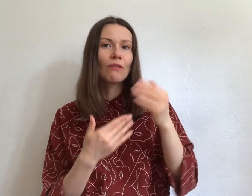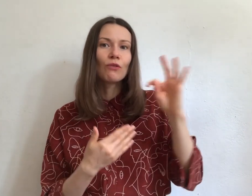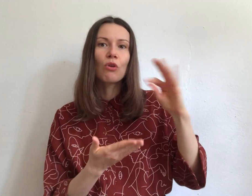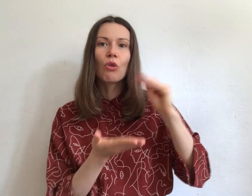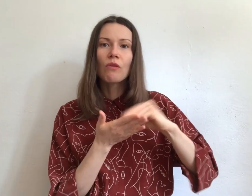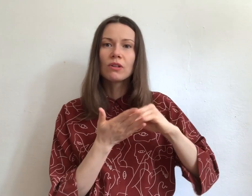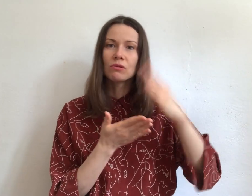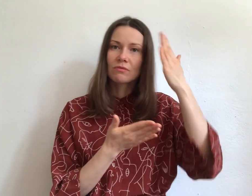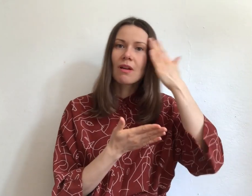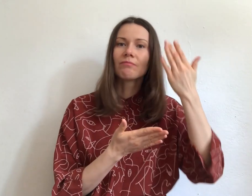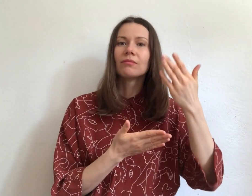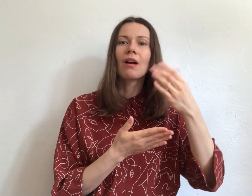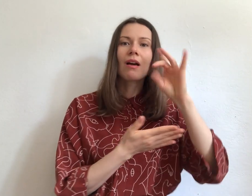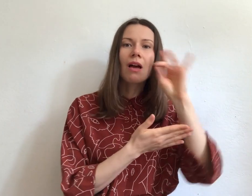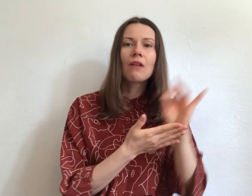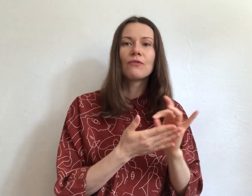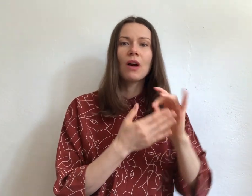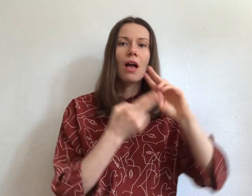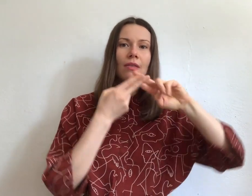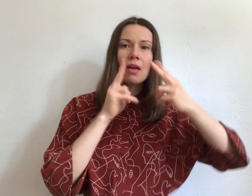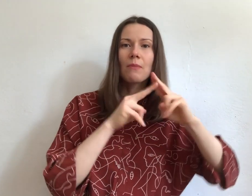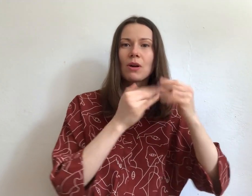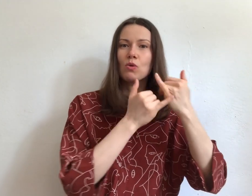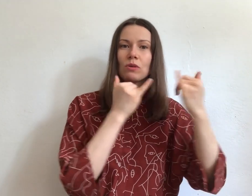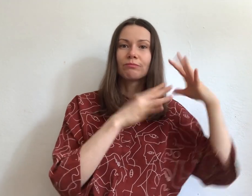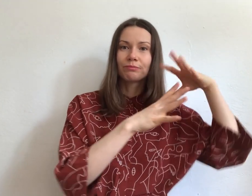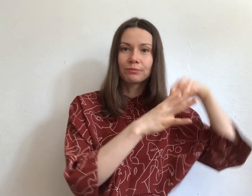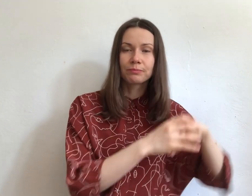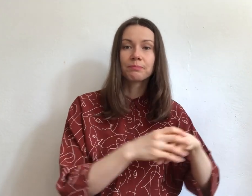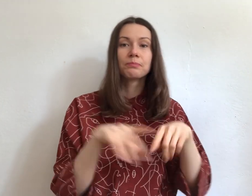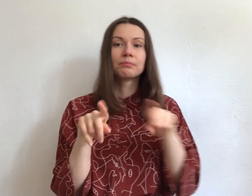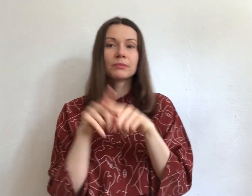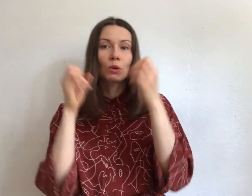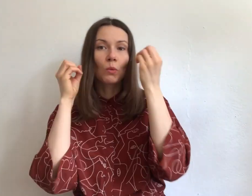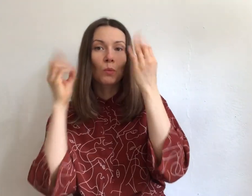Dzięki swoim doświadczeniom z zakresu dziedzin grafiki i montażu filmu